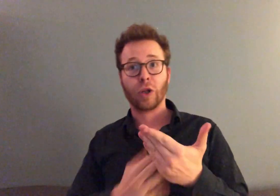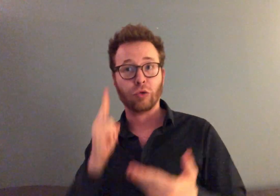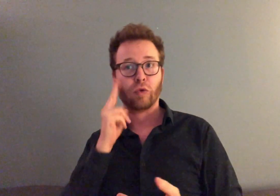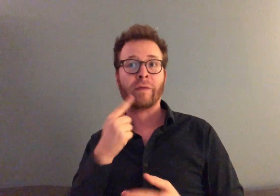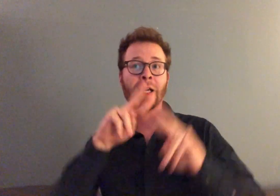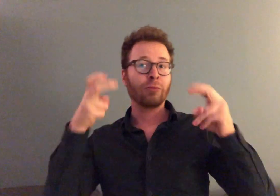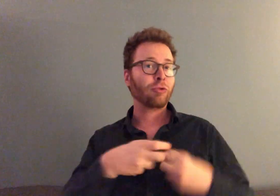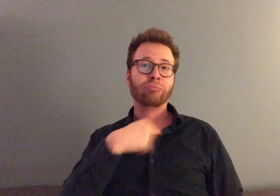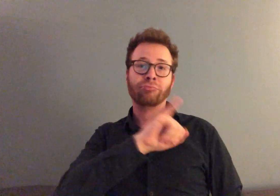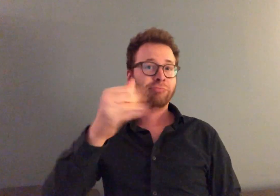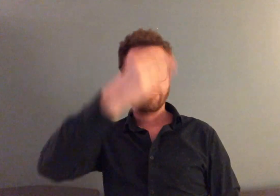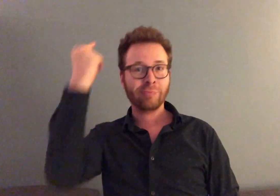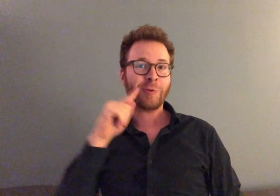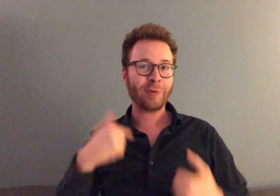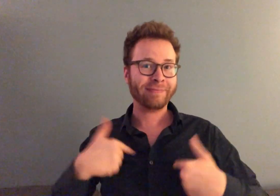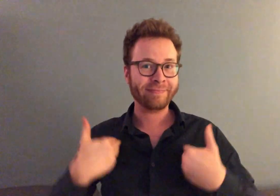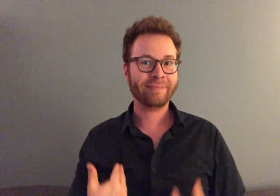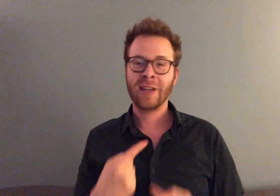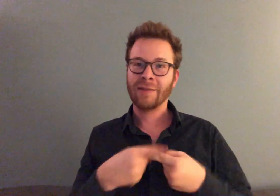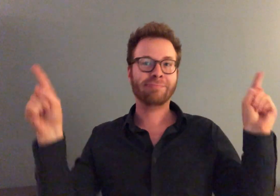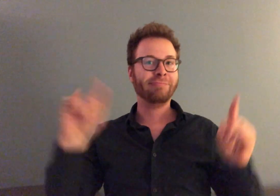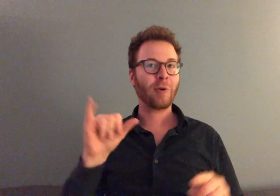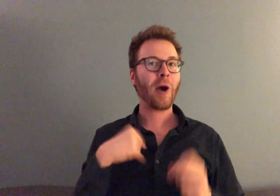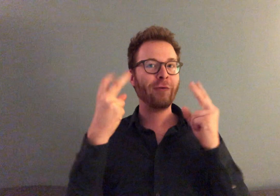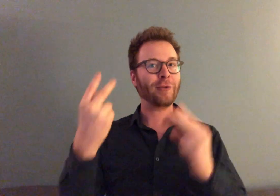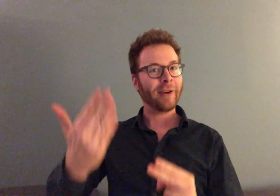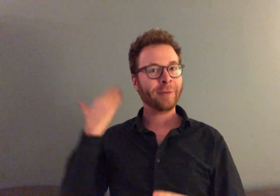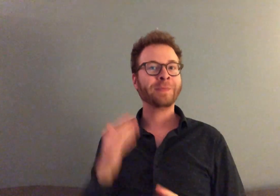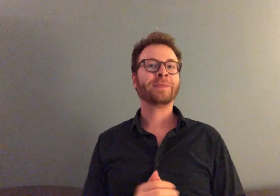Ce fut une expérience inoubliable pour moi. C’était très different de ce que j’avais déjà vécu.